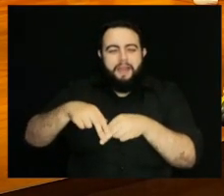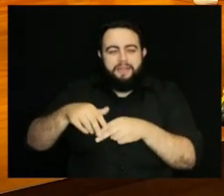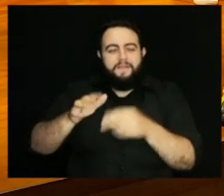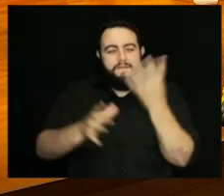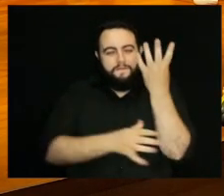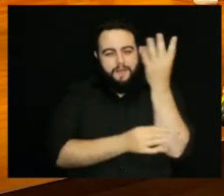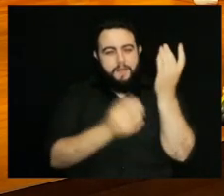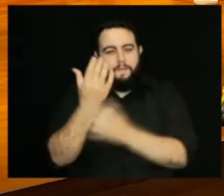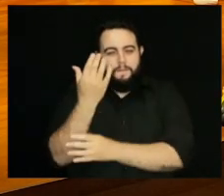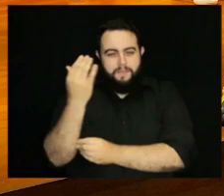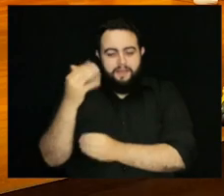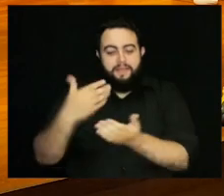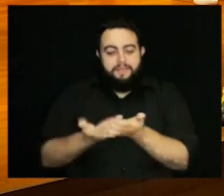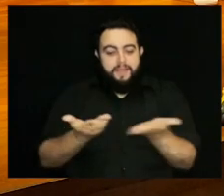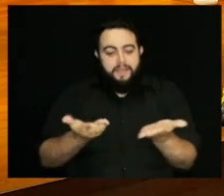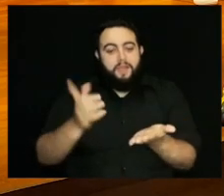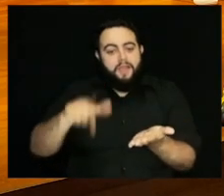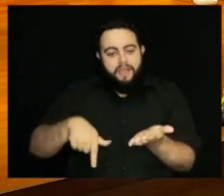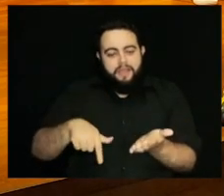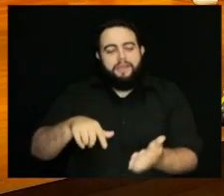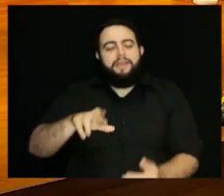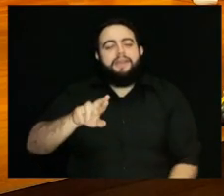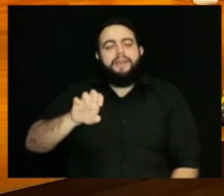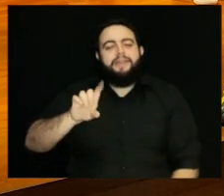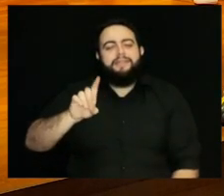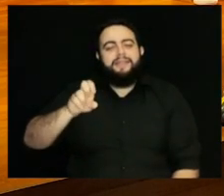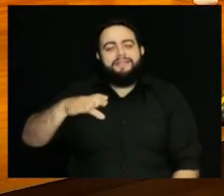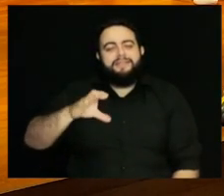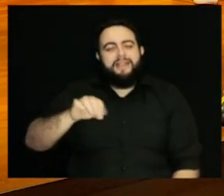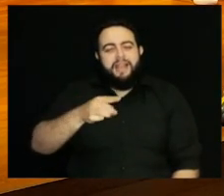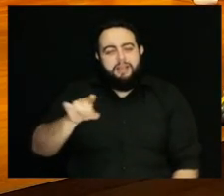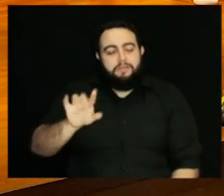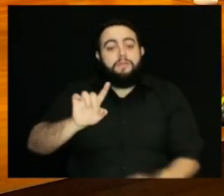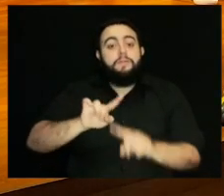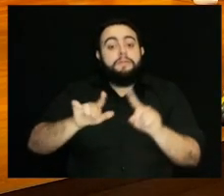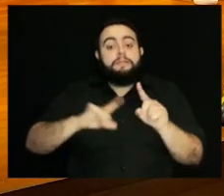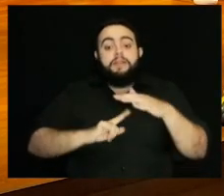segue sendo chamado de Redenção, mas do Parque Farropilha tem uma grande feira, aquilo tudo é